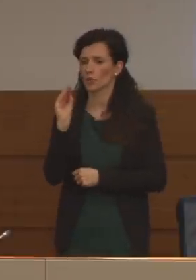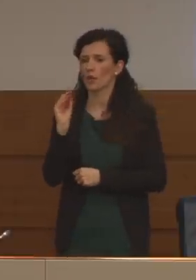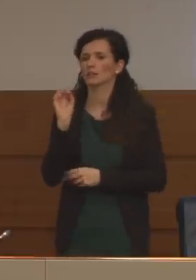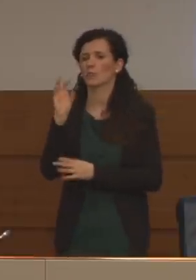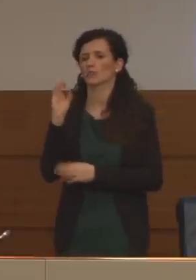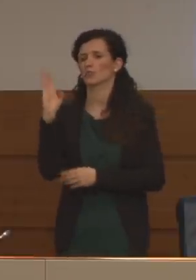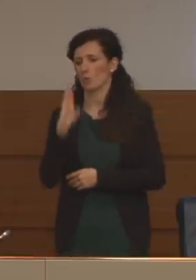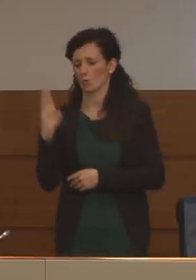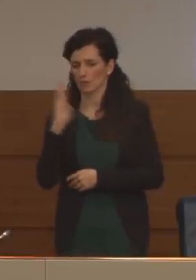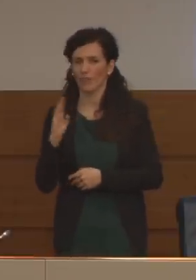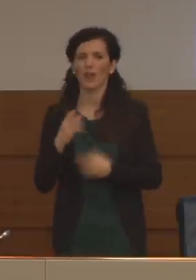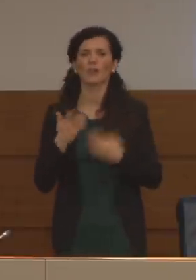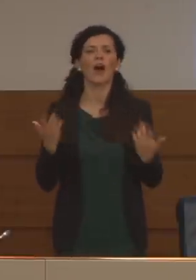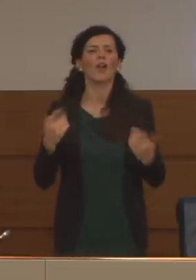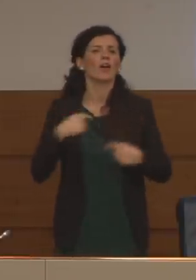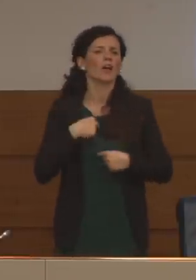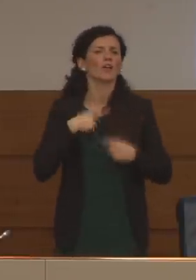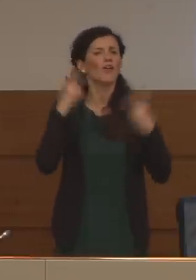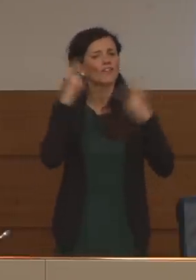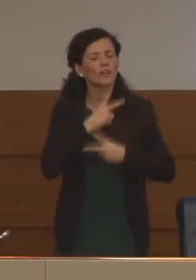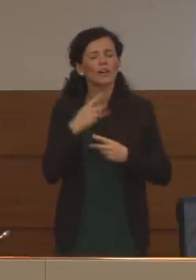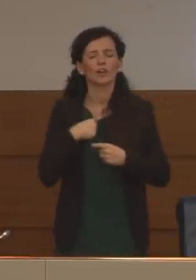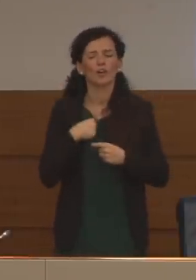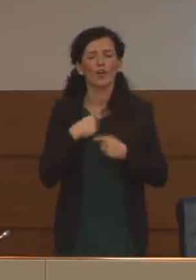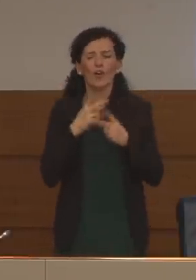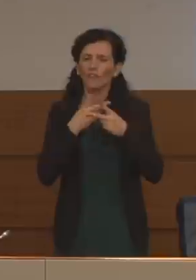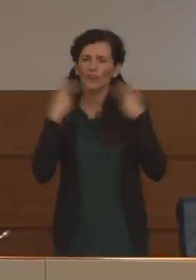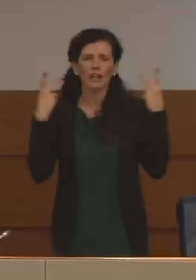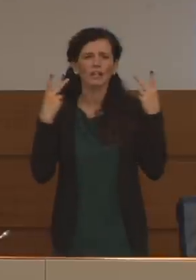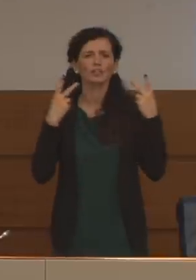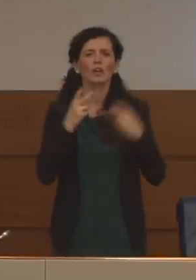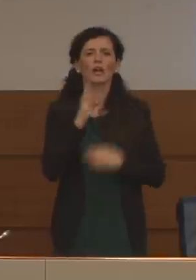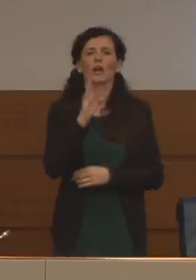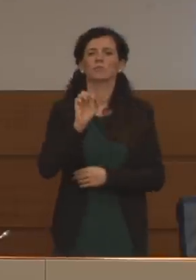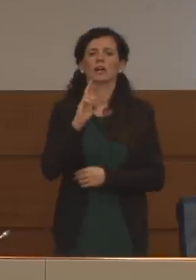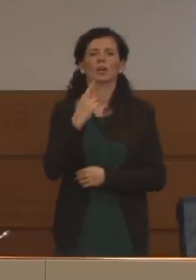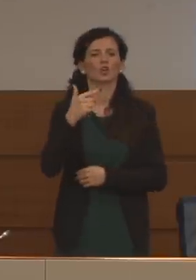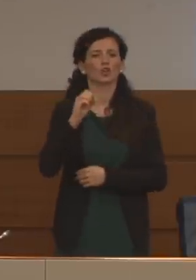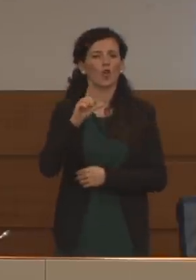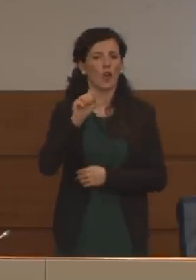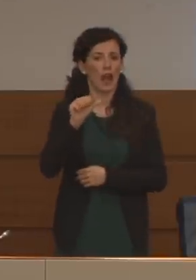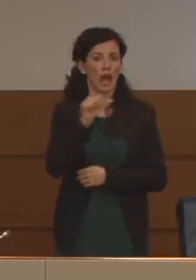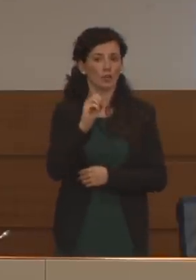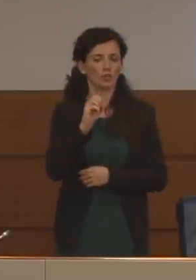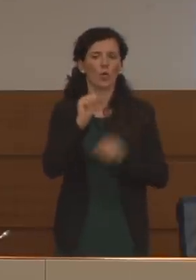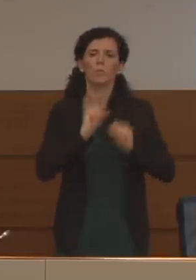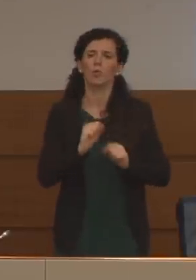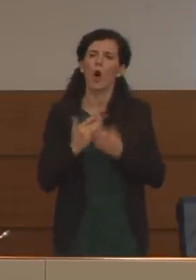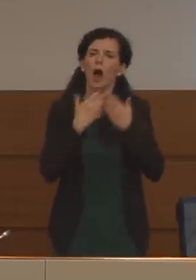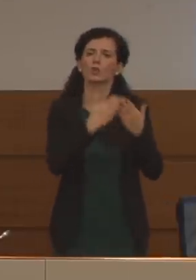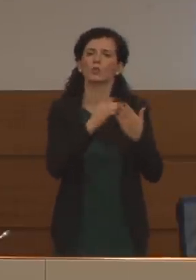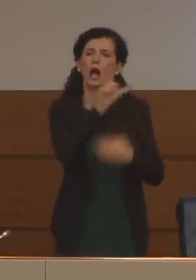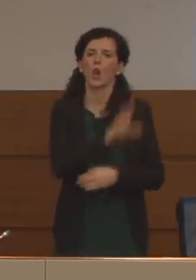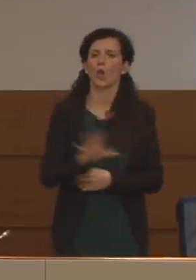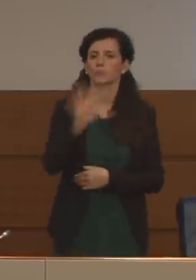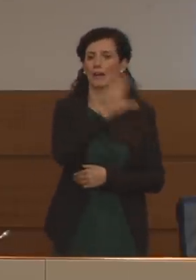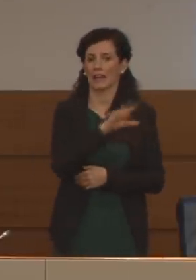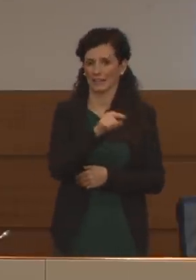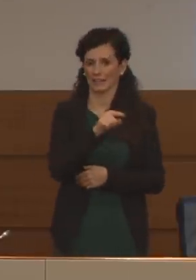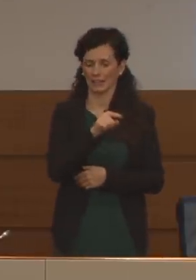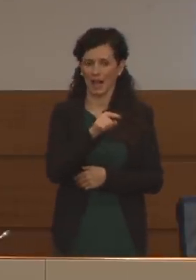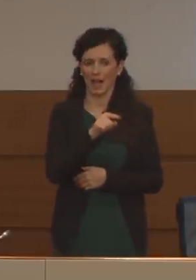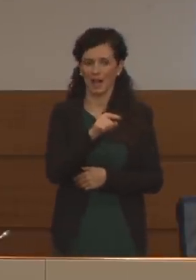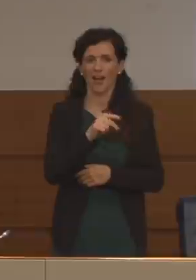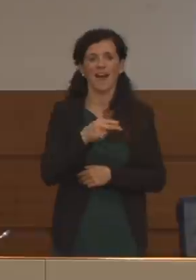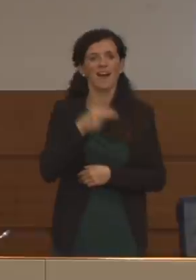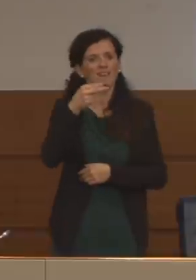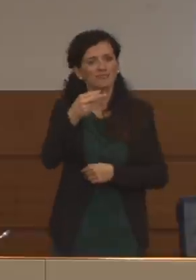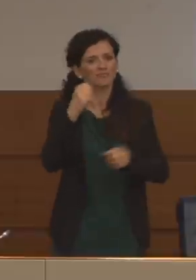Io sono molto felice che Bertolaso possa dare una mano alla regione Lombardia e quindi sono felice